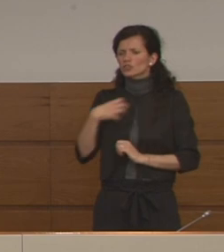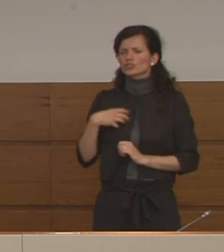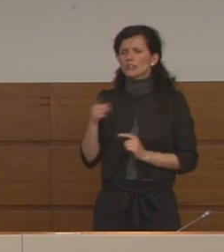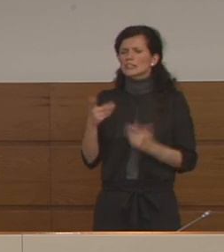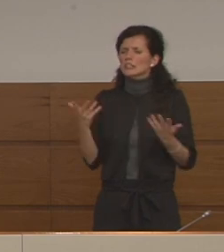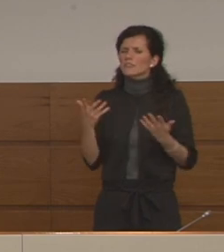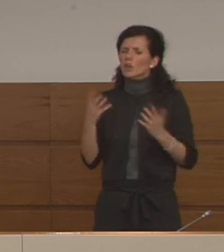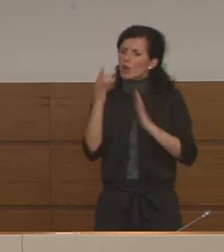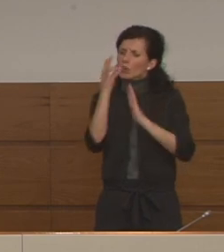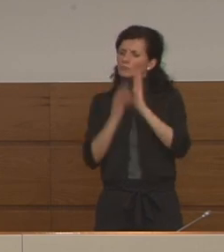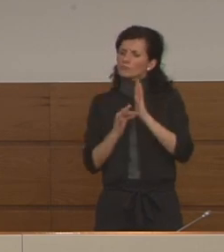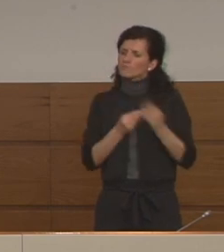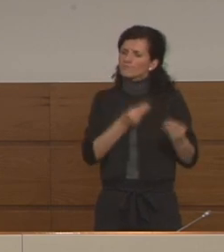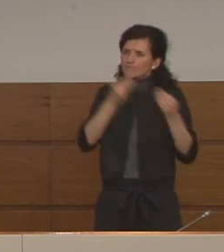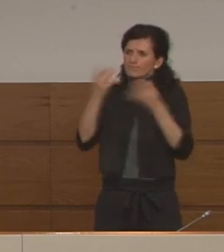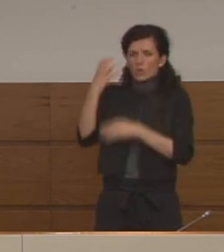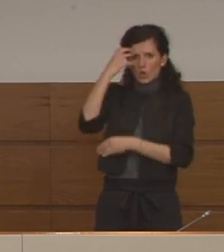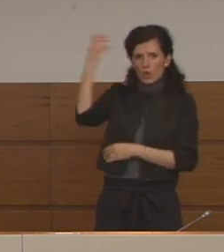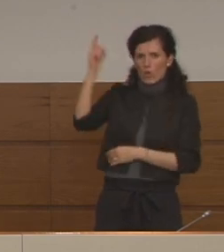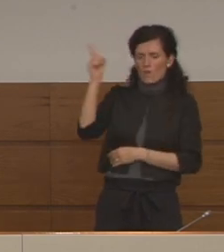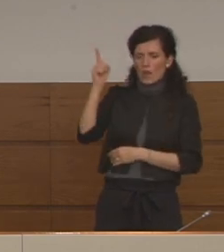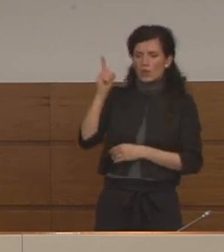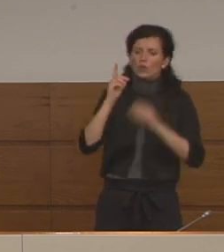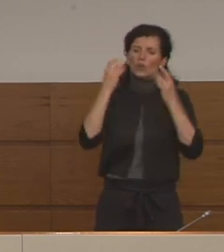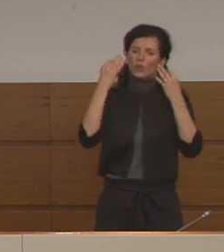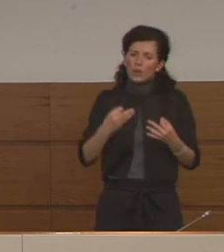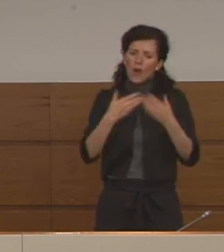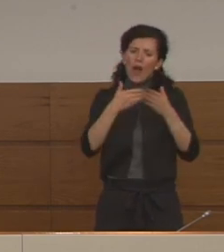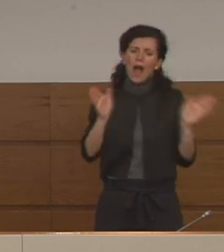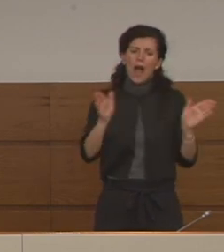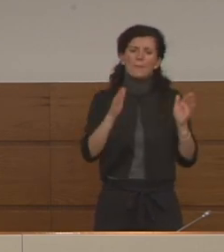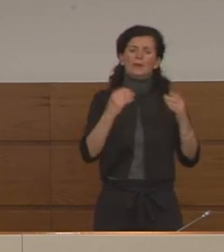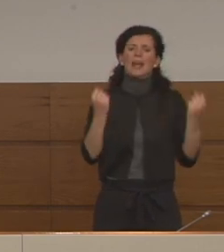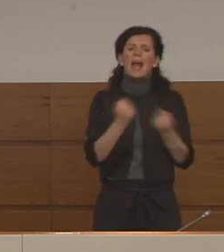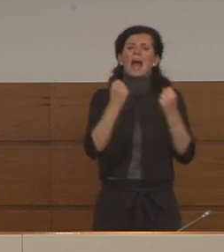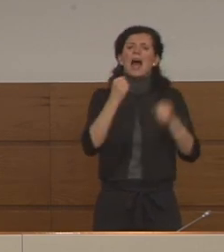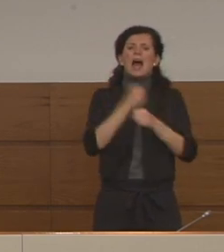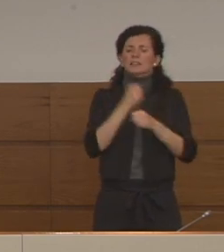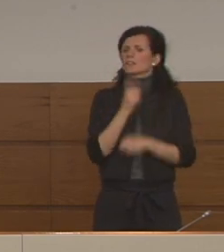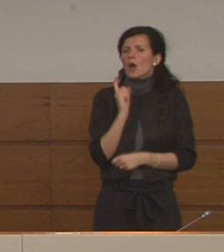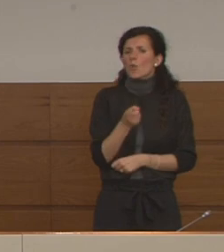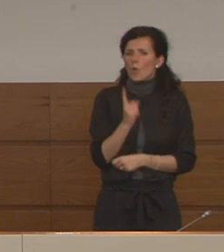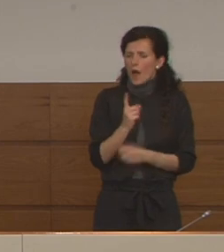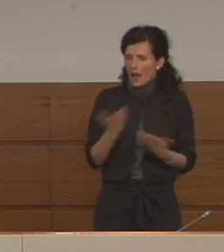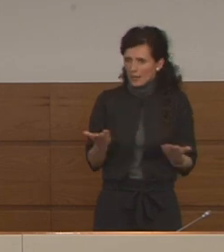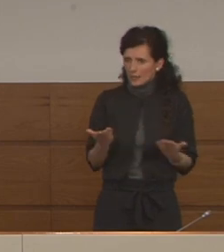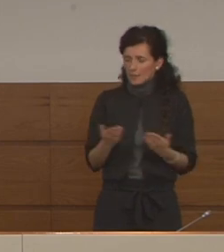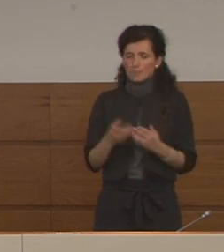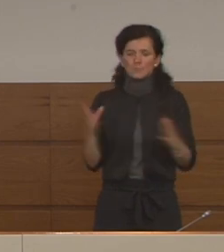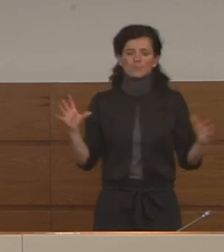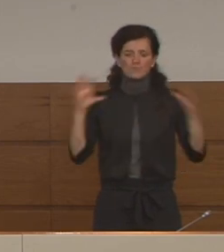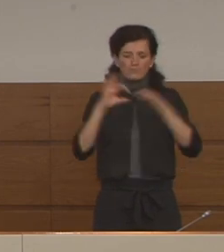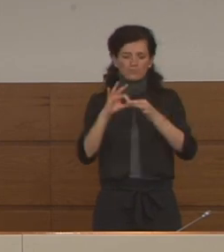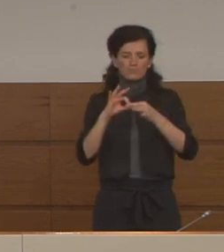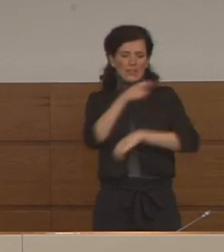dato al Governo sulla riapertura di alcune attività? Mi spiego. In presenza di accordi sindacali della singola azienda,